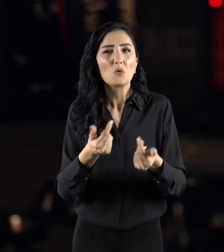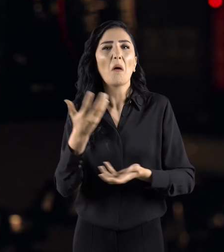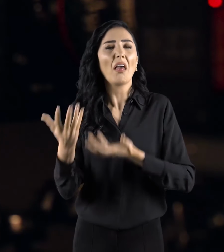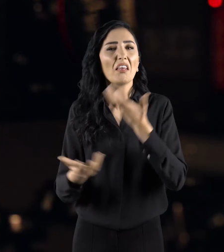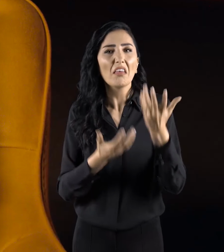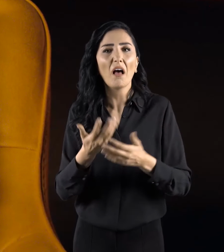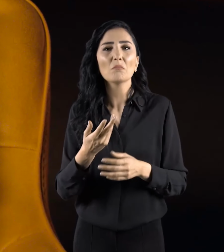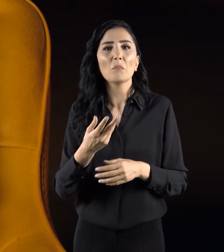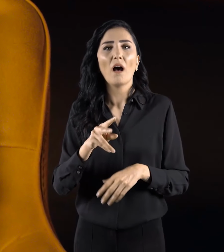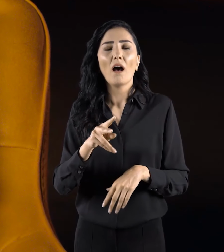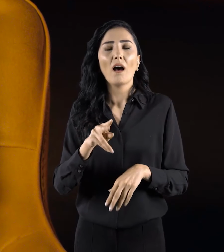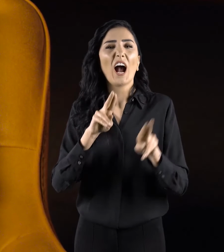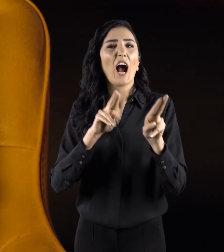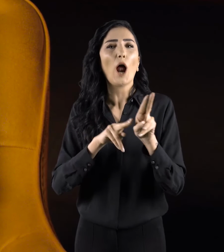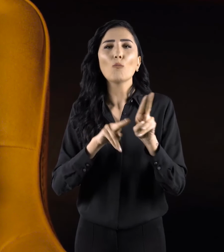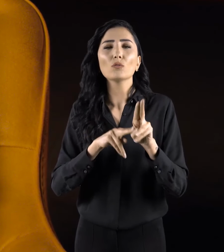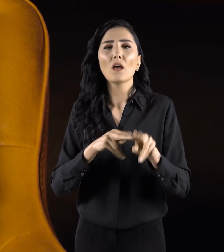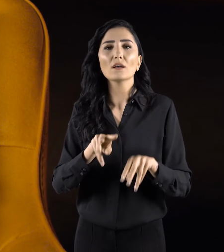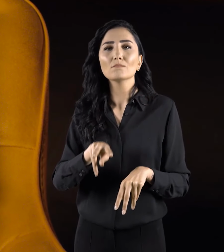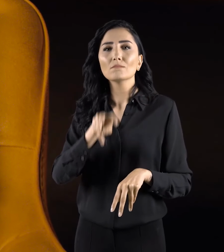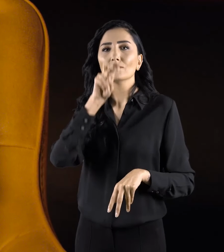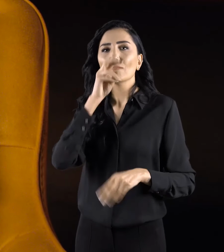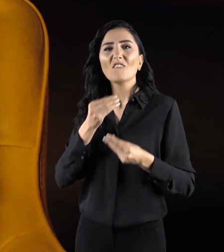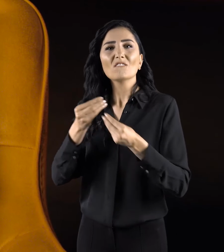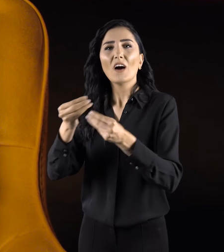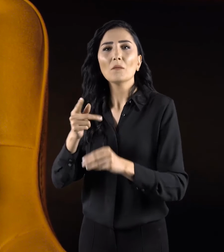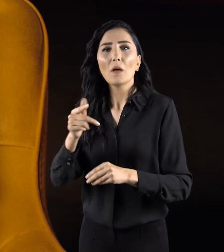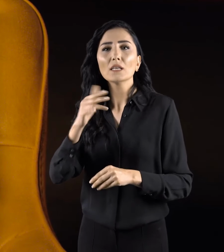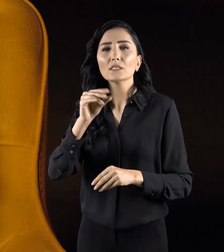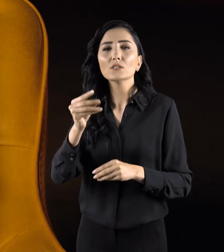karbondioksit gazının sinmiş olduğunu düşündüğünüz hiçbir gıdayı